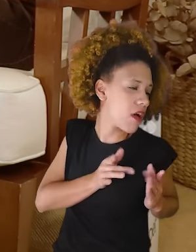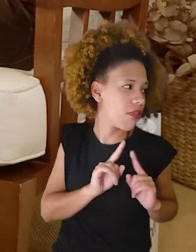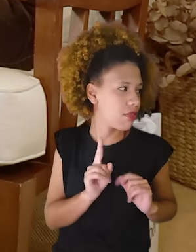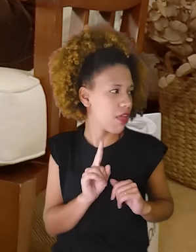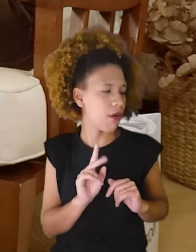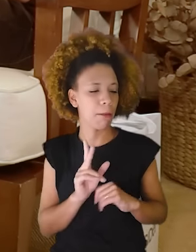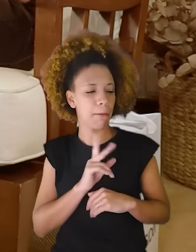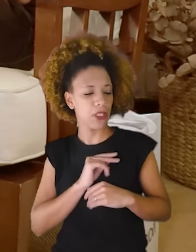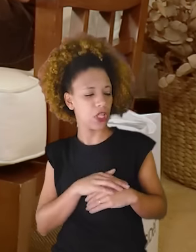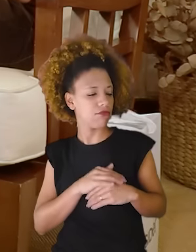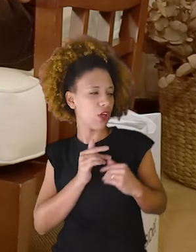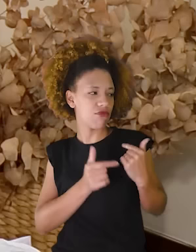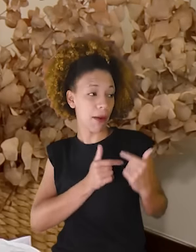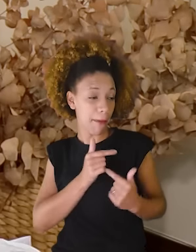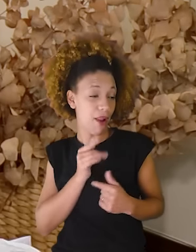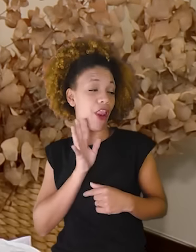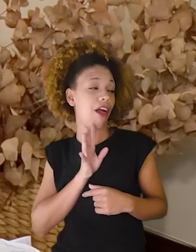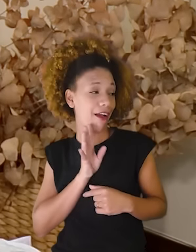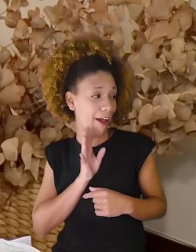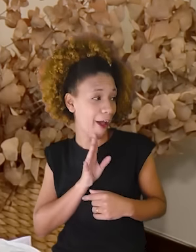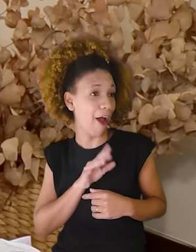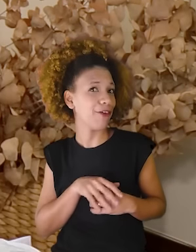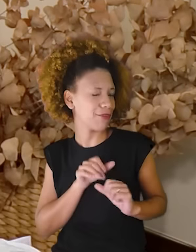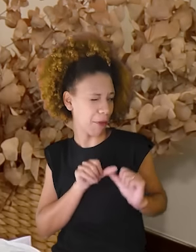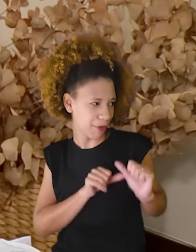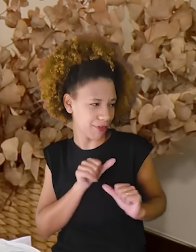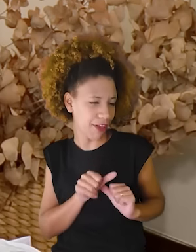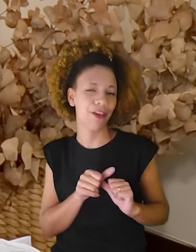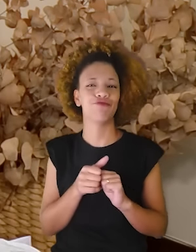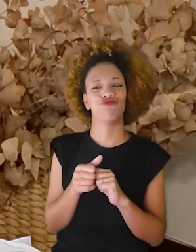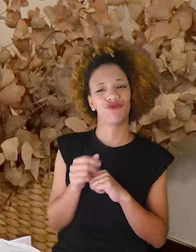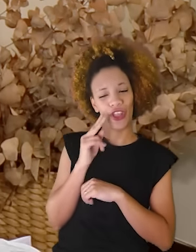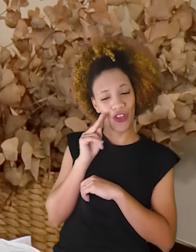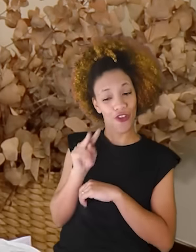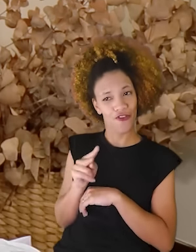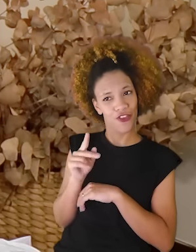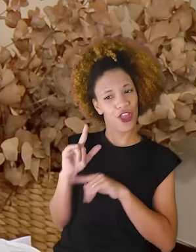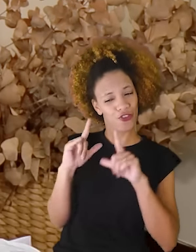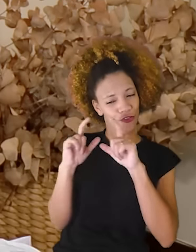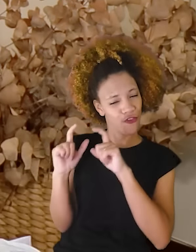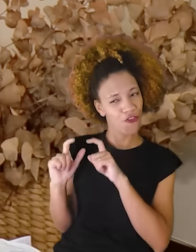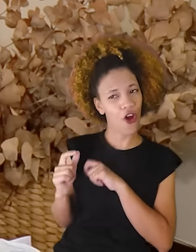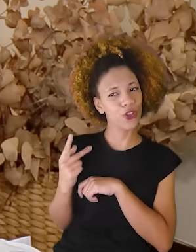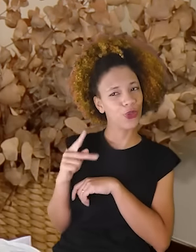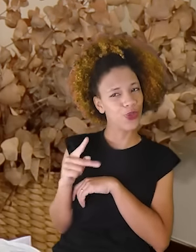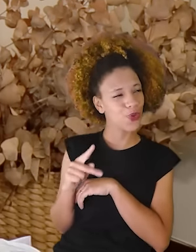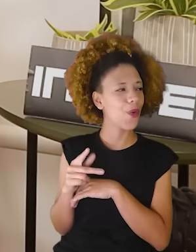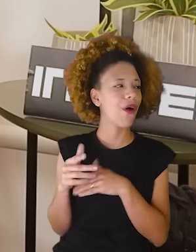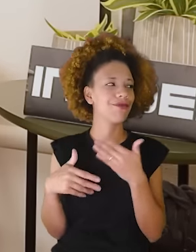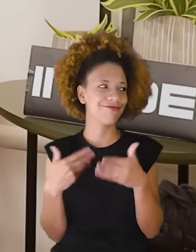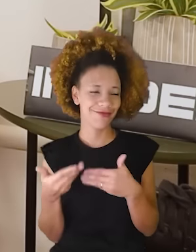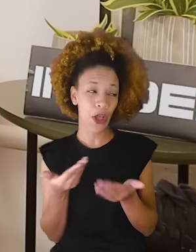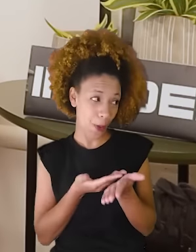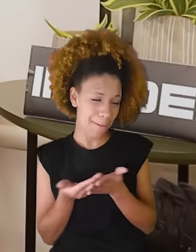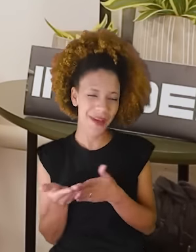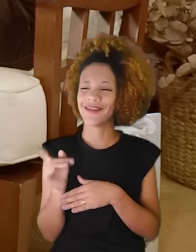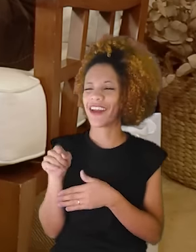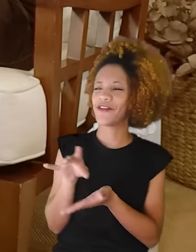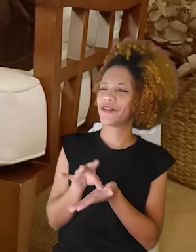bonita ela vai falar nossa seu trabalho é muito legal e aí você vai falar eu vi suas fotos ah